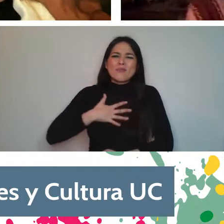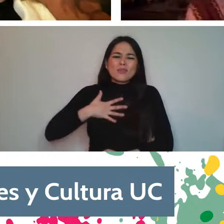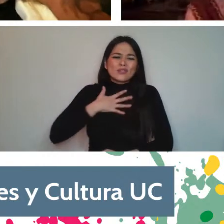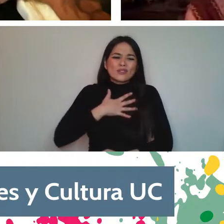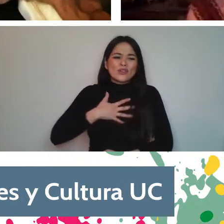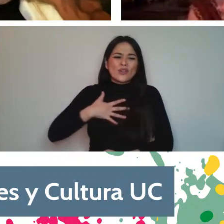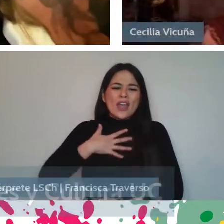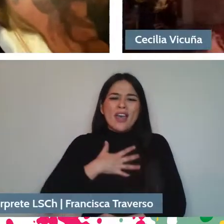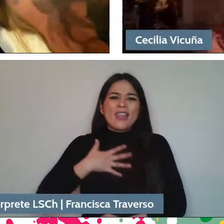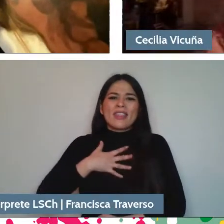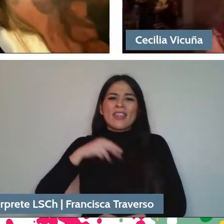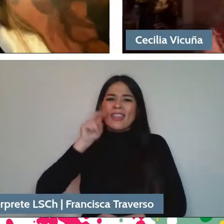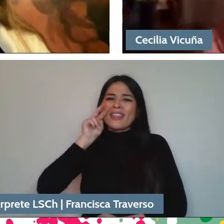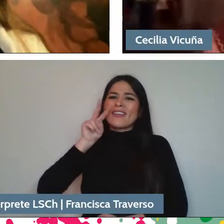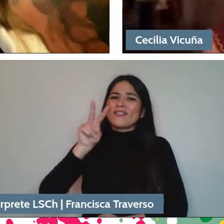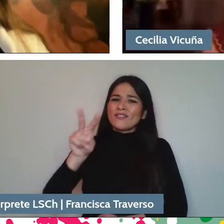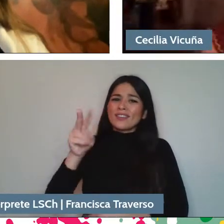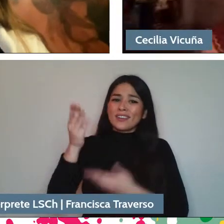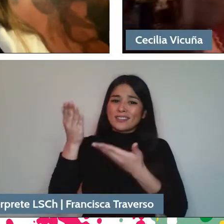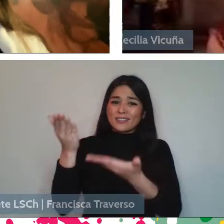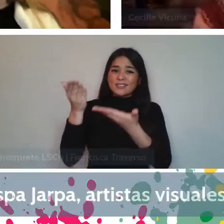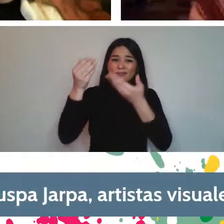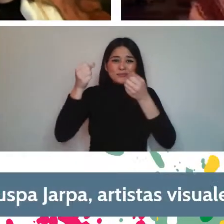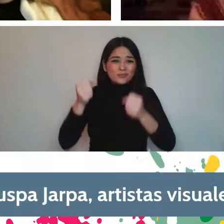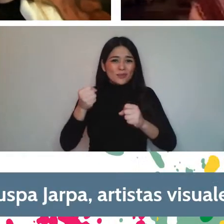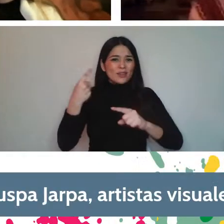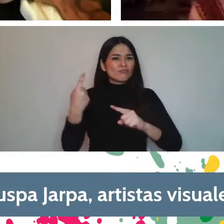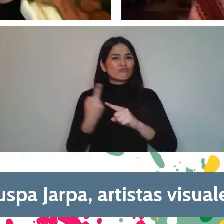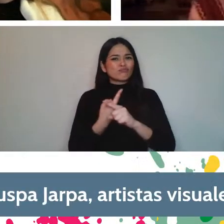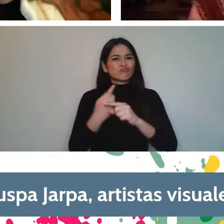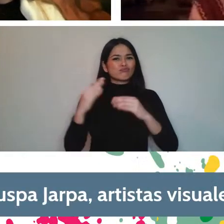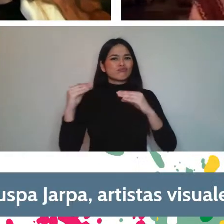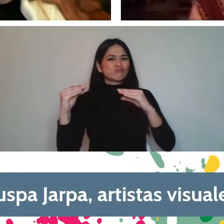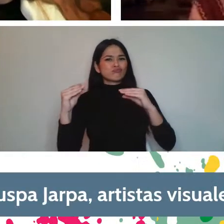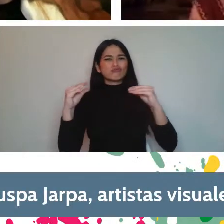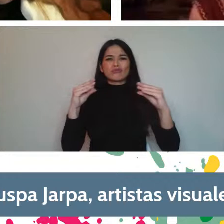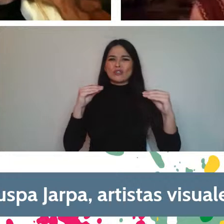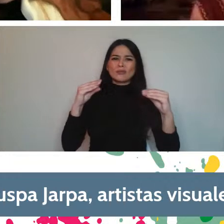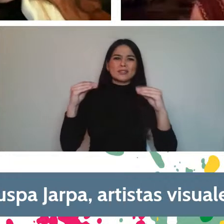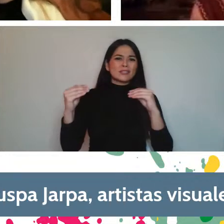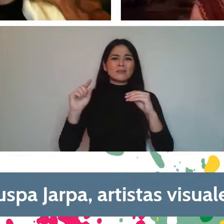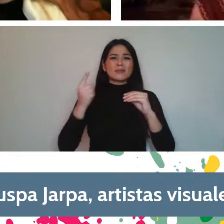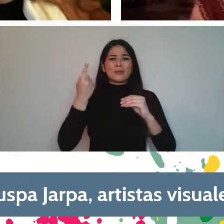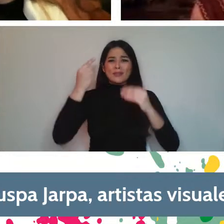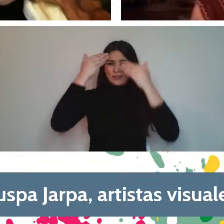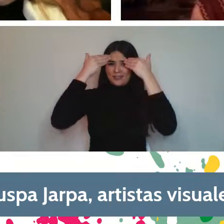y de que podamos conversar y saludarte y felicitarte también.